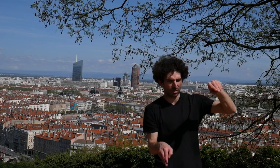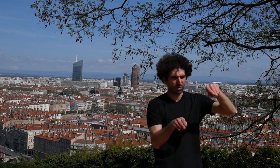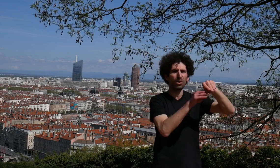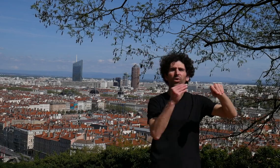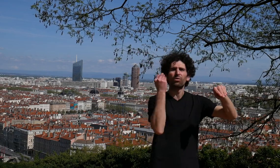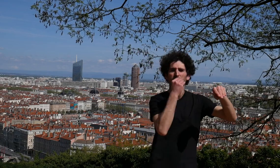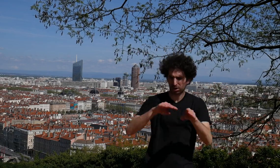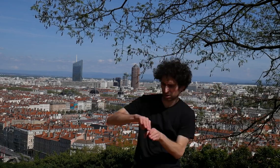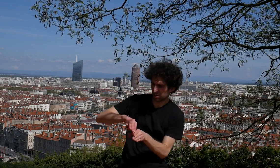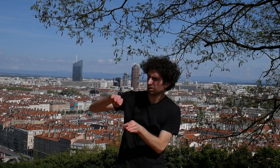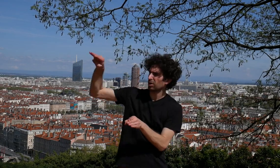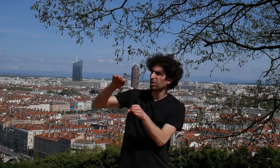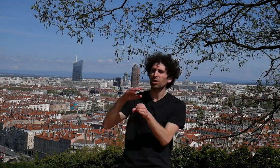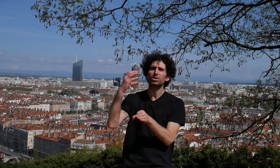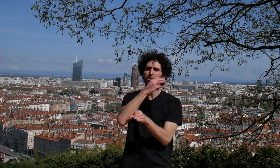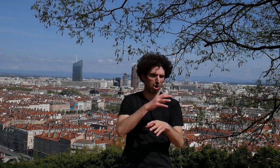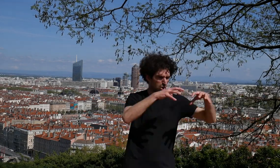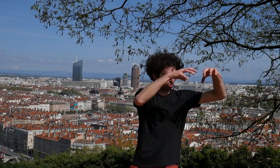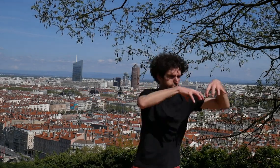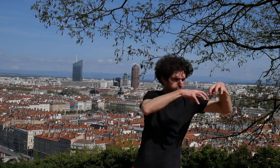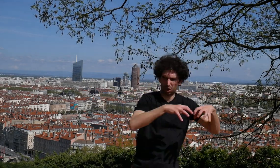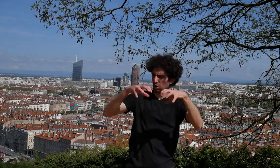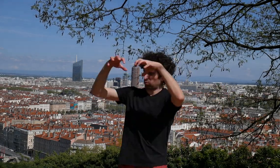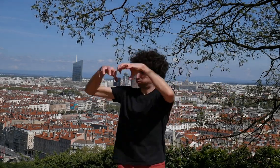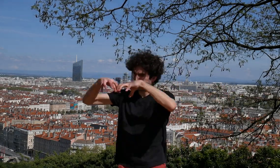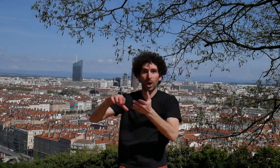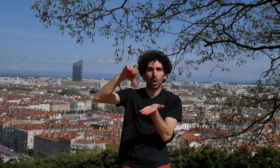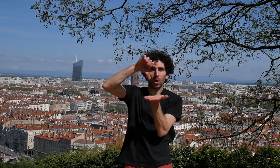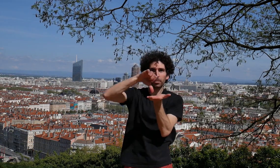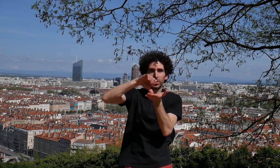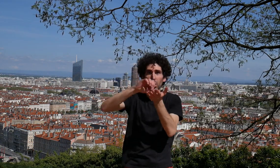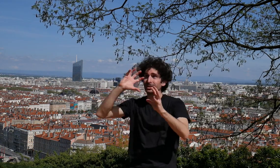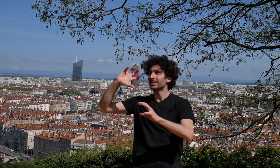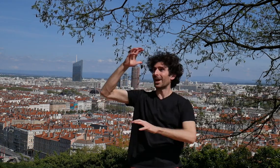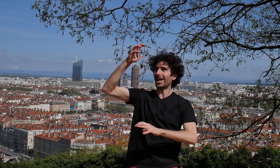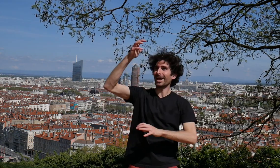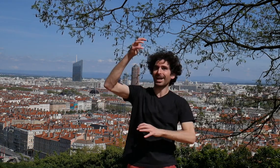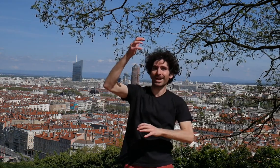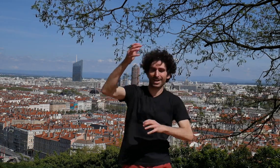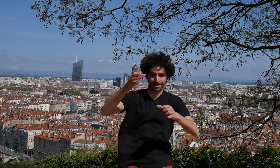Sur les fronts froid et chaud, il pleut tandis qu'au milieu, il y a du soleil.